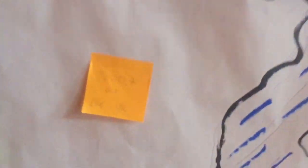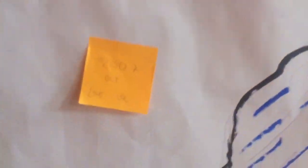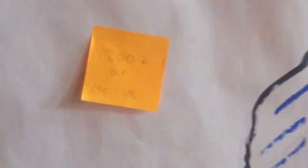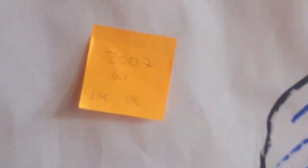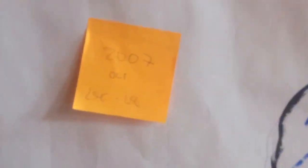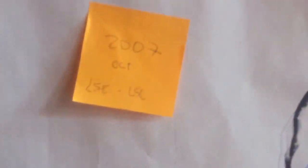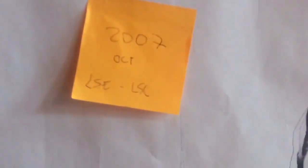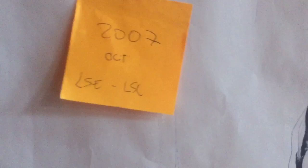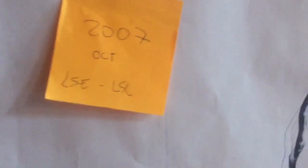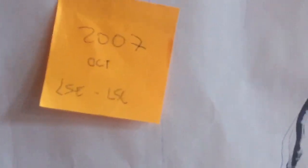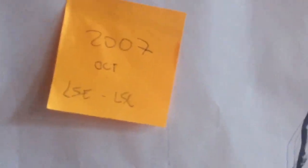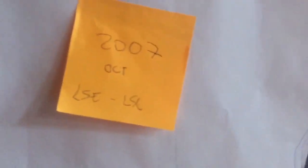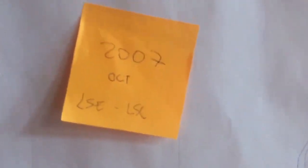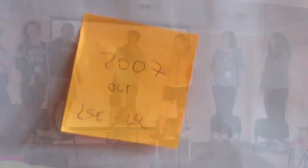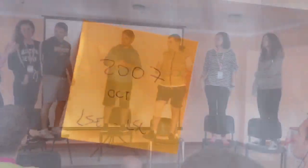[Ley 27/2007]